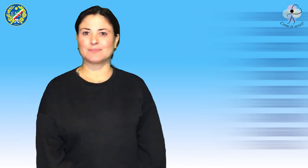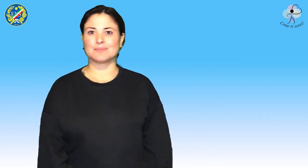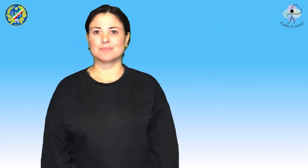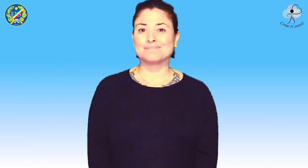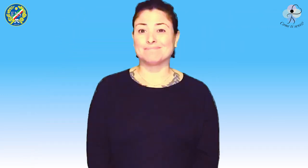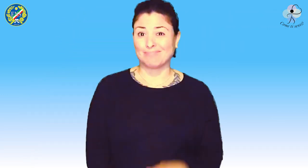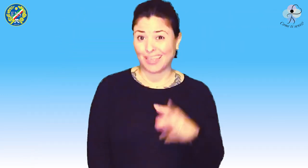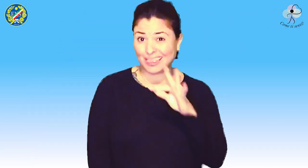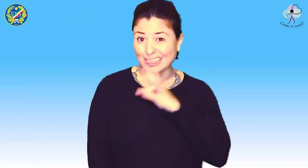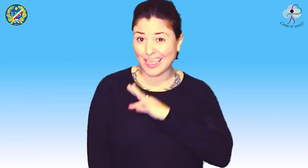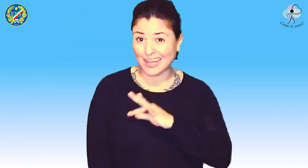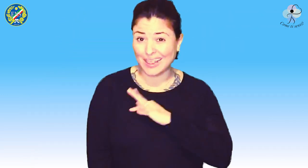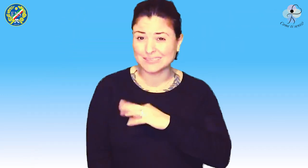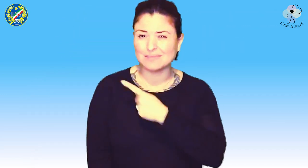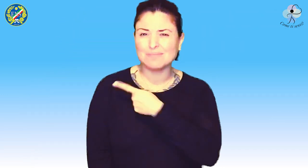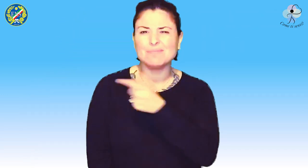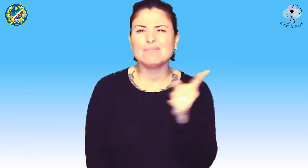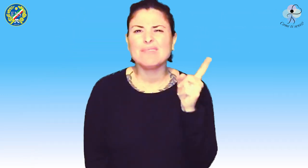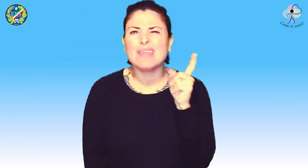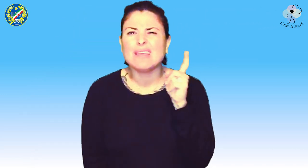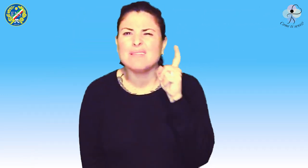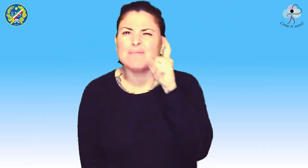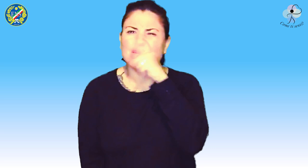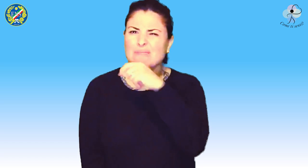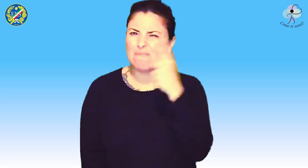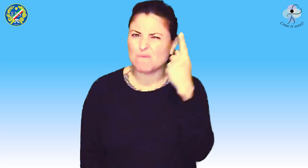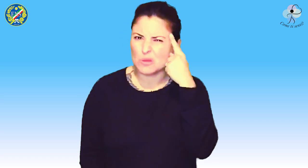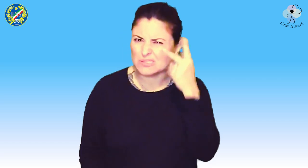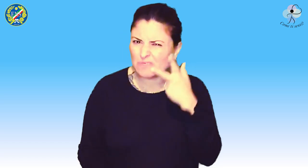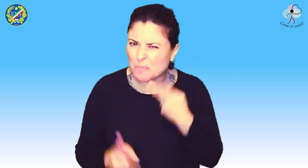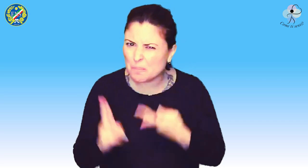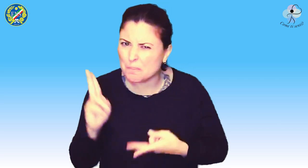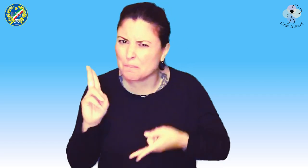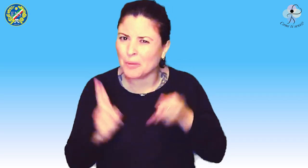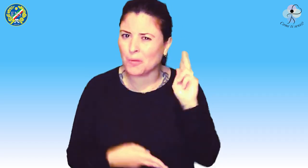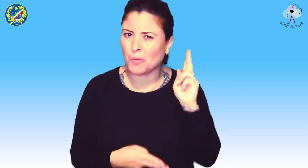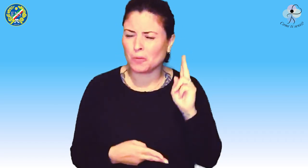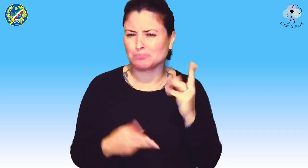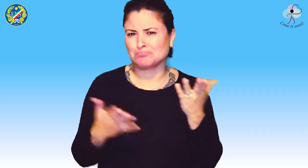Interessante vero? Ne vuoi sapere di più?